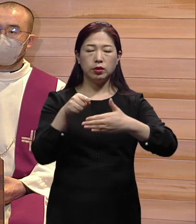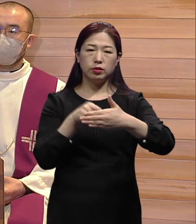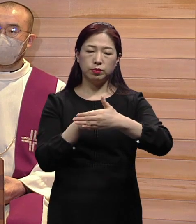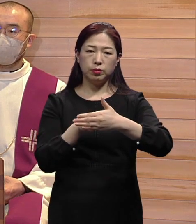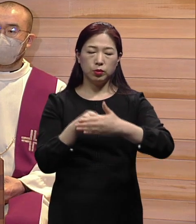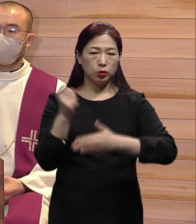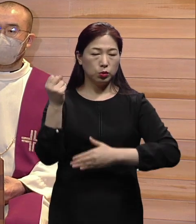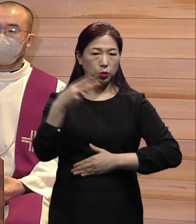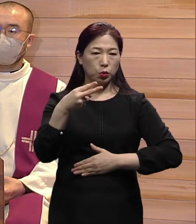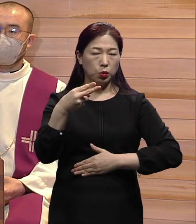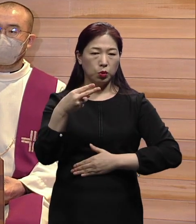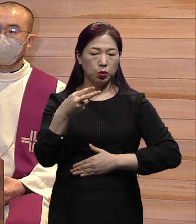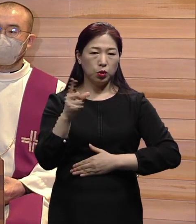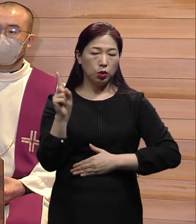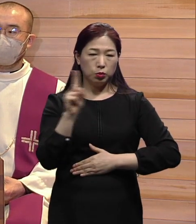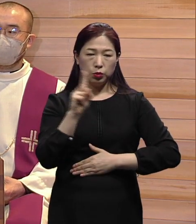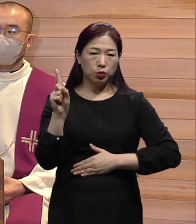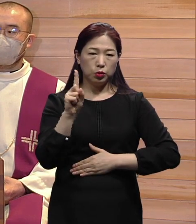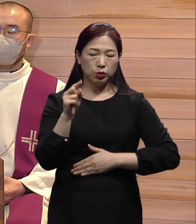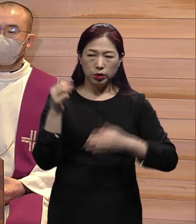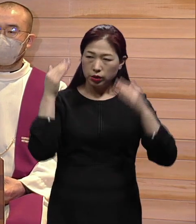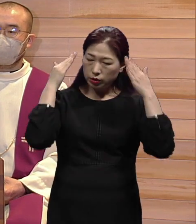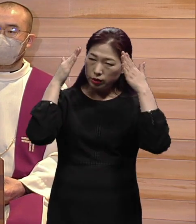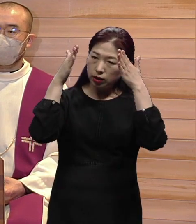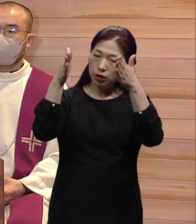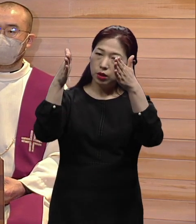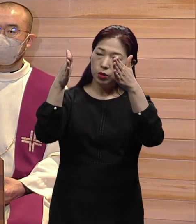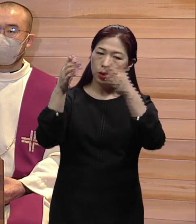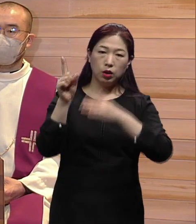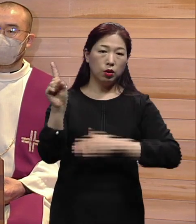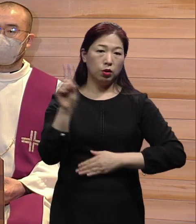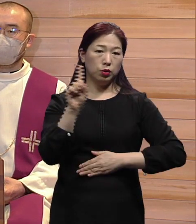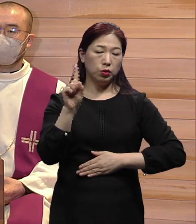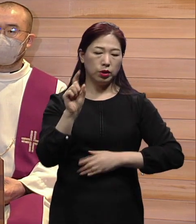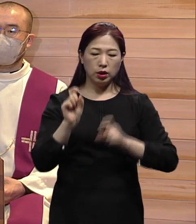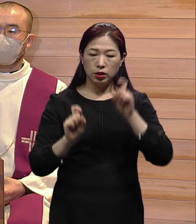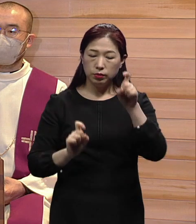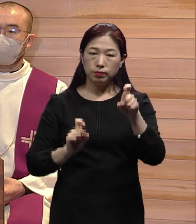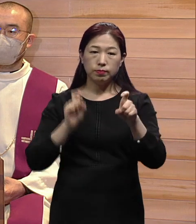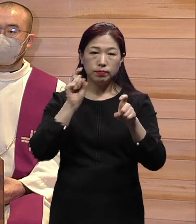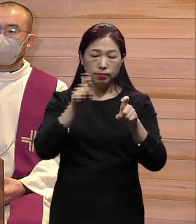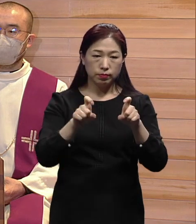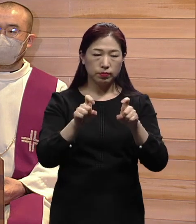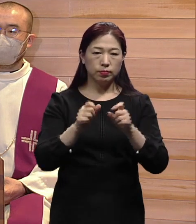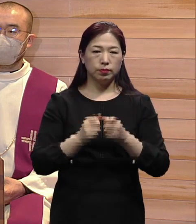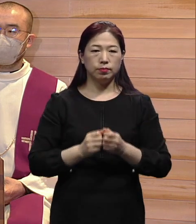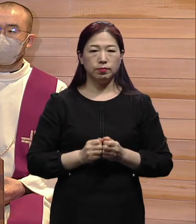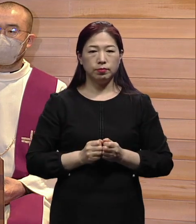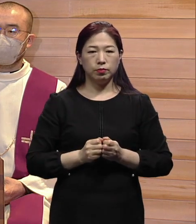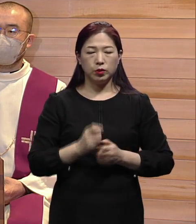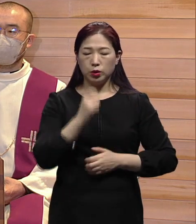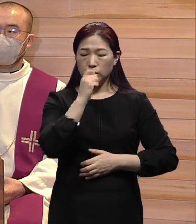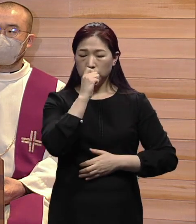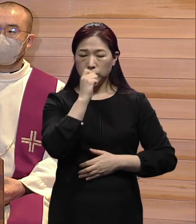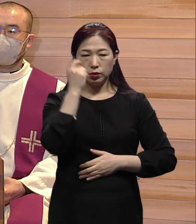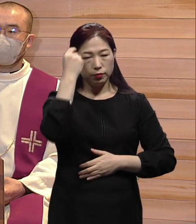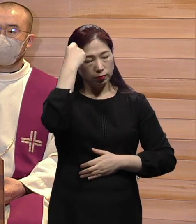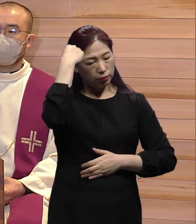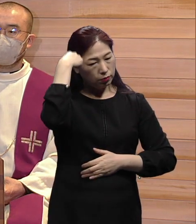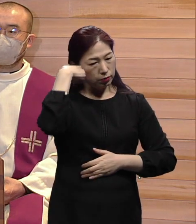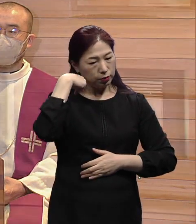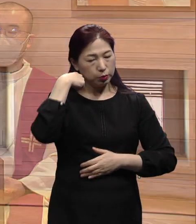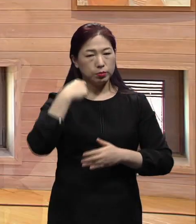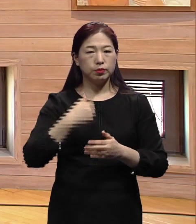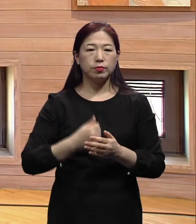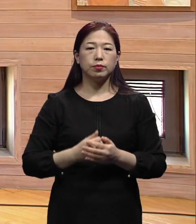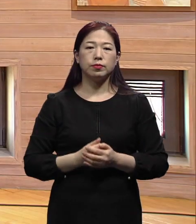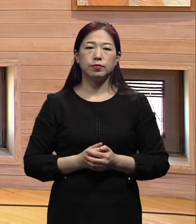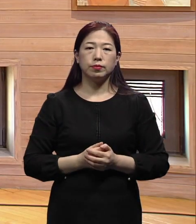또 무엇을 지향하고 어떻게 실천하며 살아가야 하는지를 묵상하게 합니다